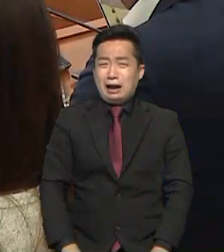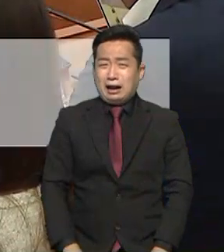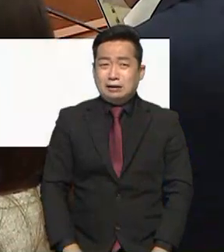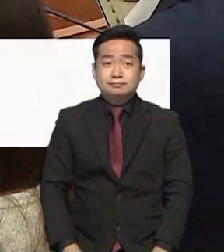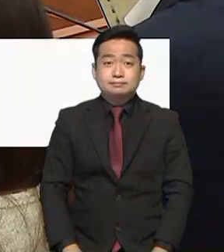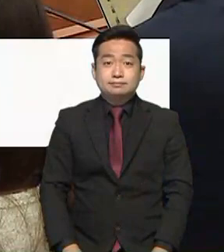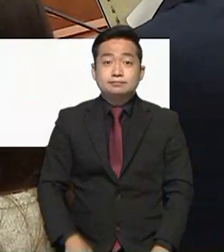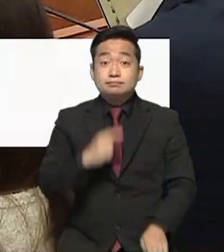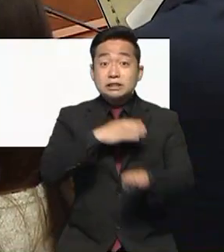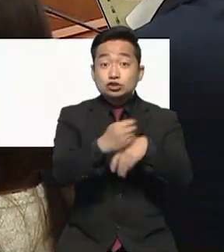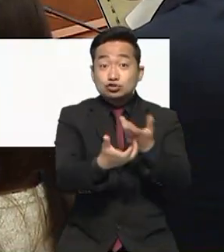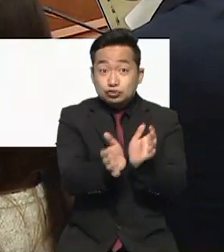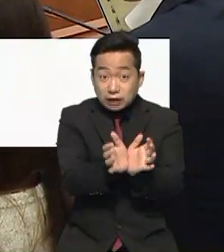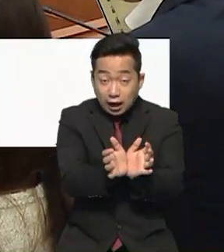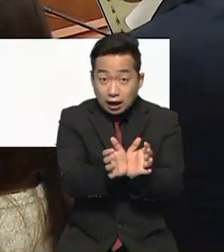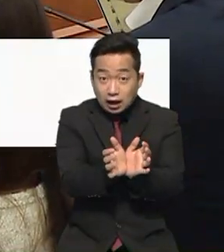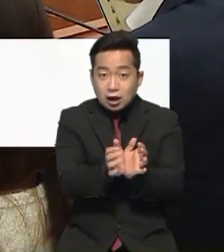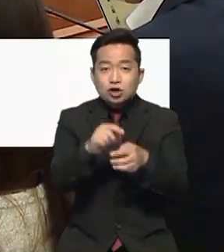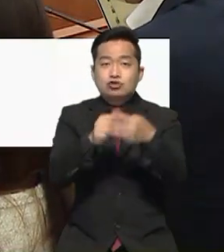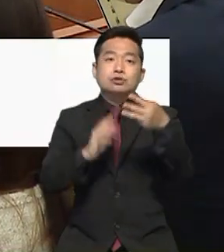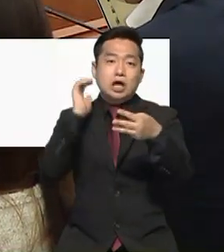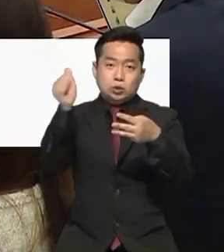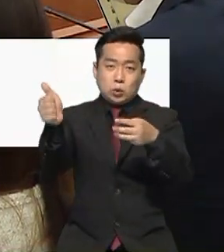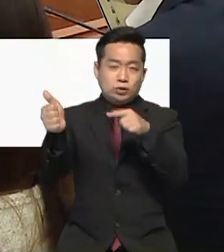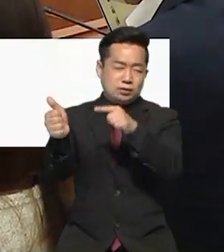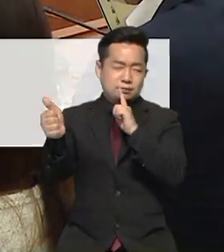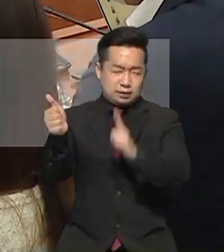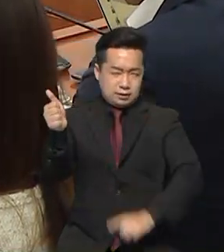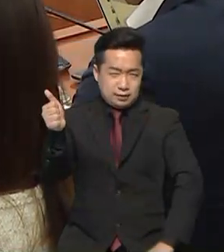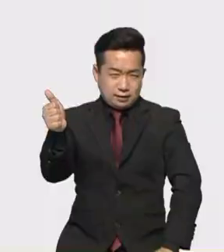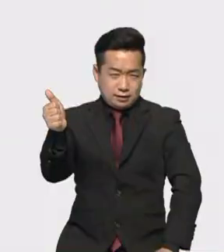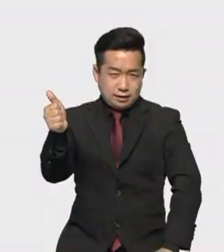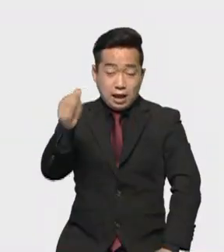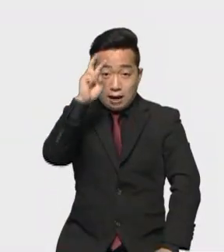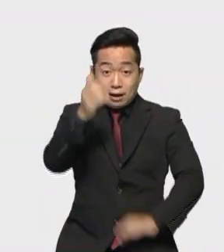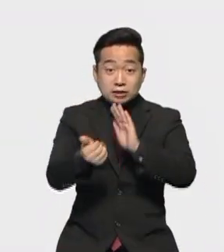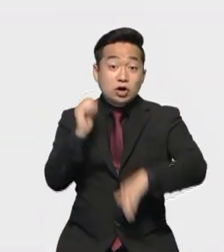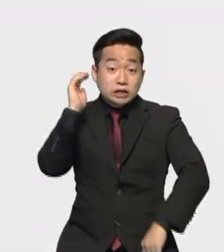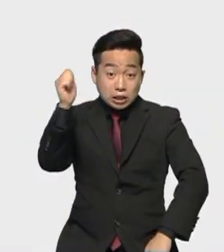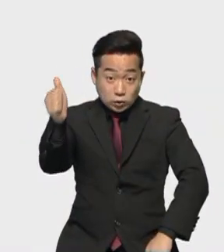민주당은 윤석열 대통령을 정조준했습니다. 박근혜 전 대통령의 문체부 국장 사직